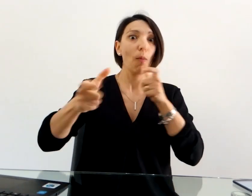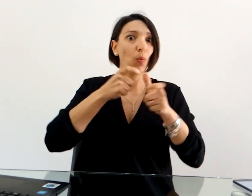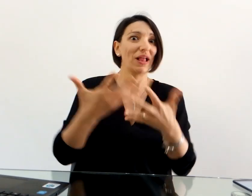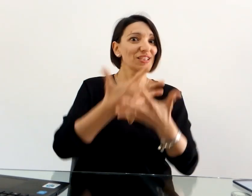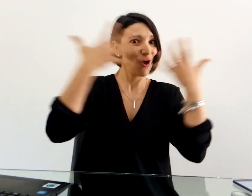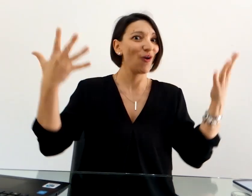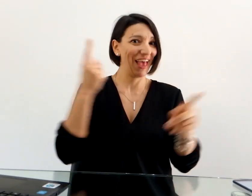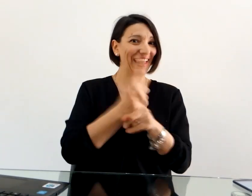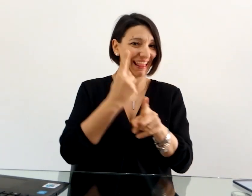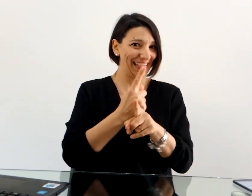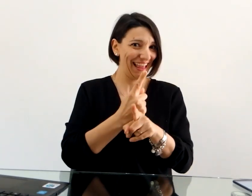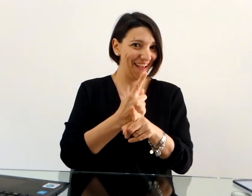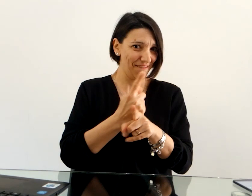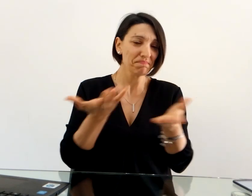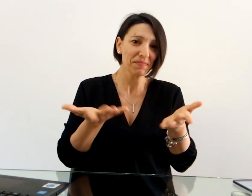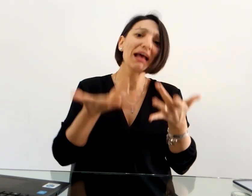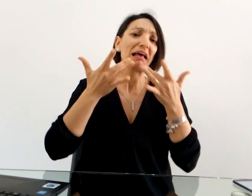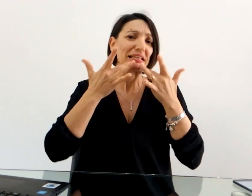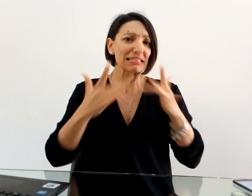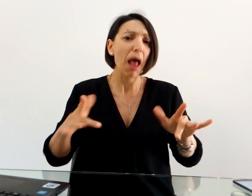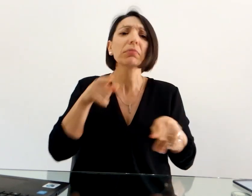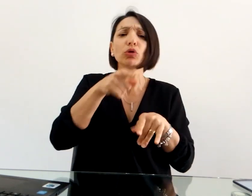è importante comunicare in modo chiaro.